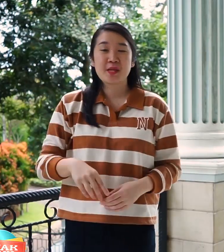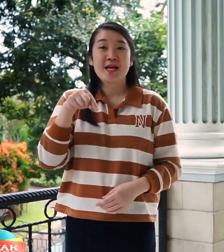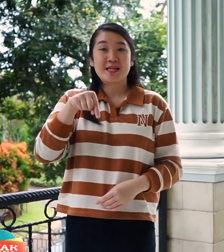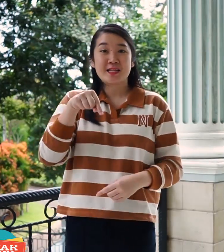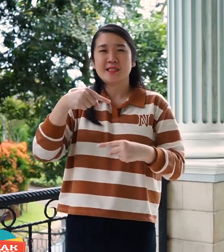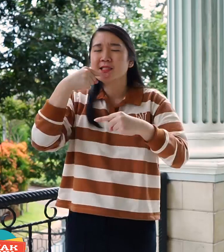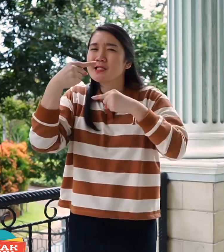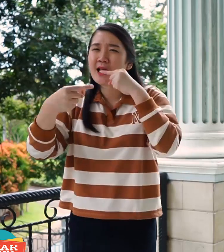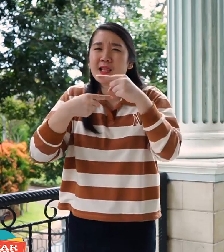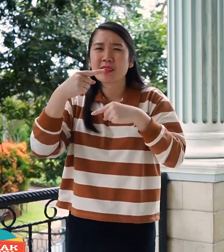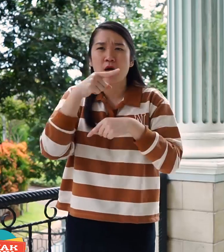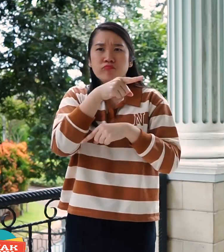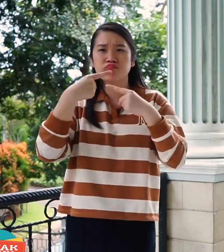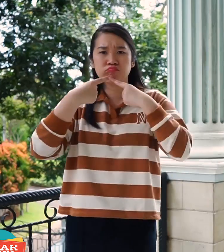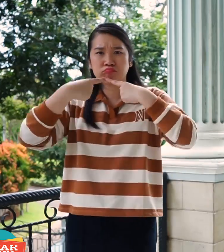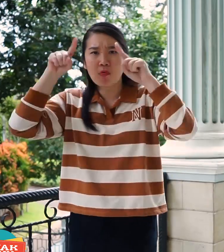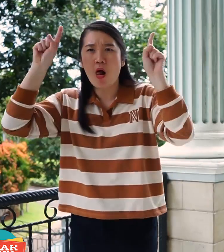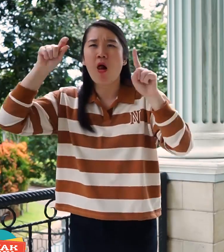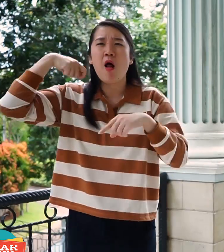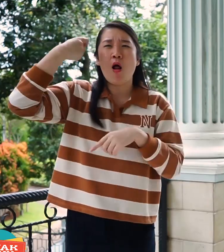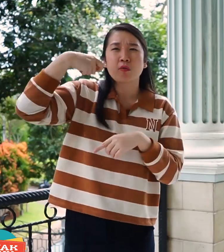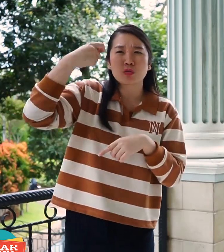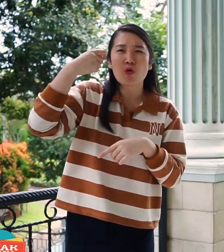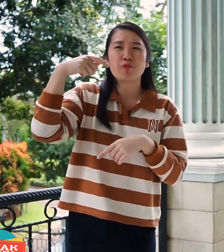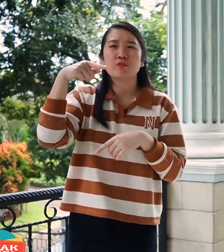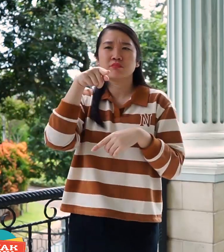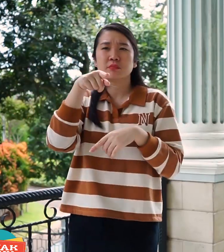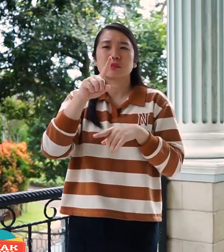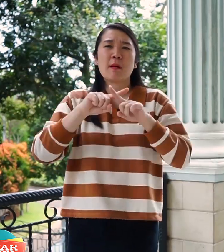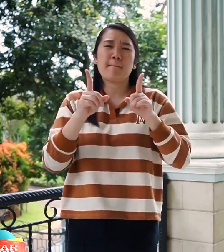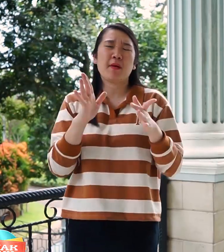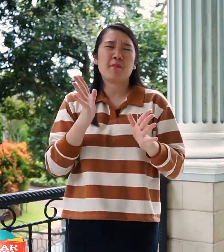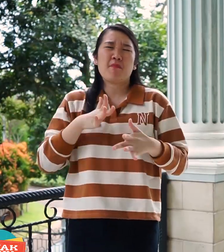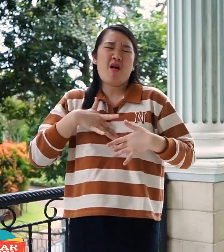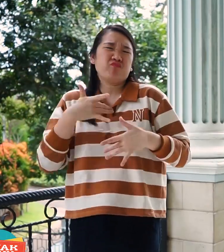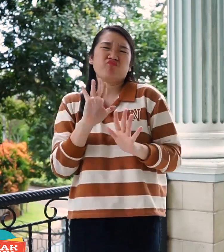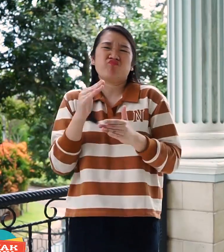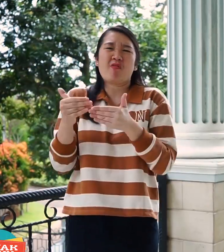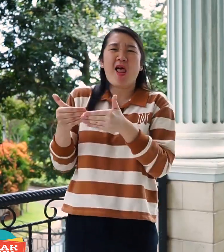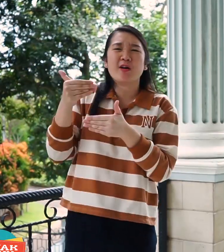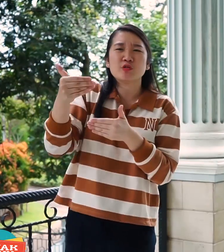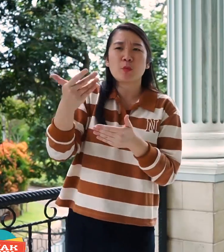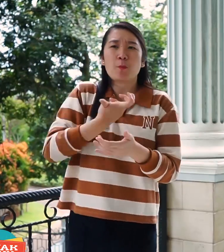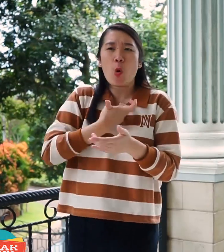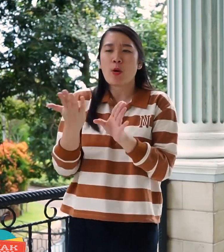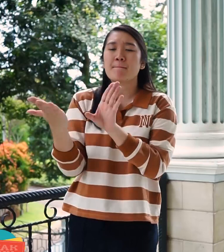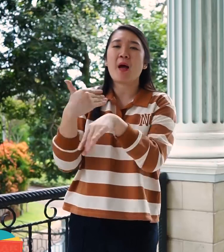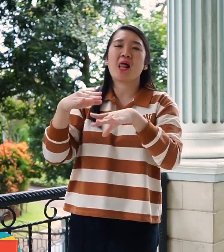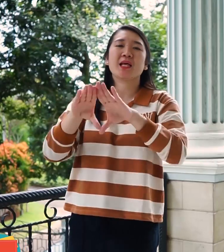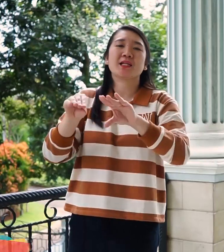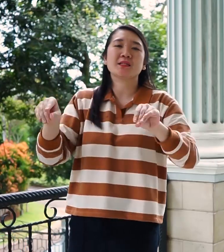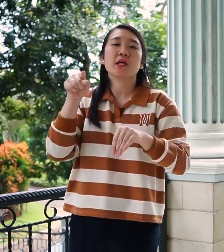James terkenal sebagai aktor film. Namun, ia merasa tidak mau lanjut dan hanya mau kembali bekerja di Starbucks.